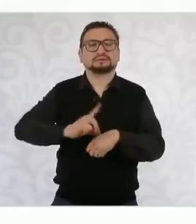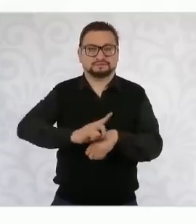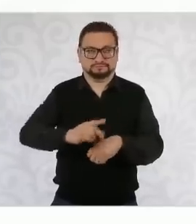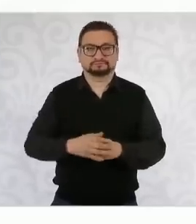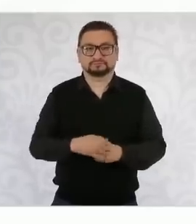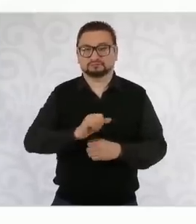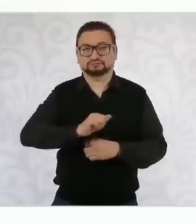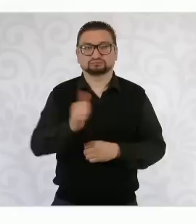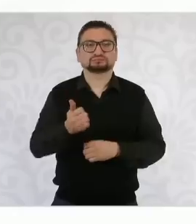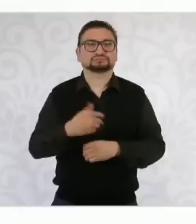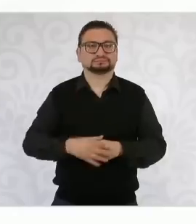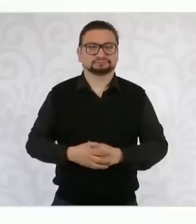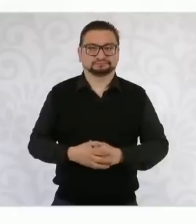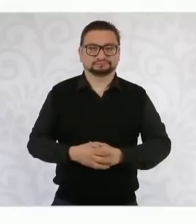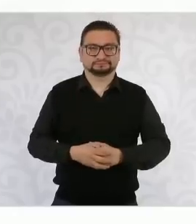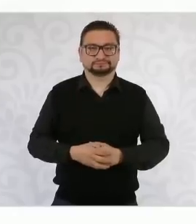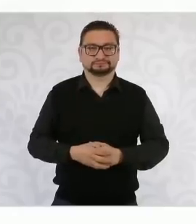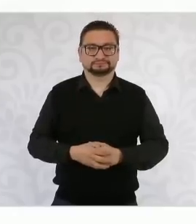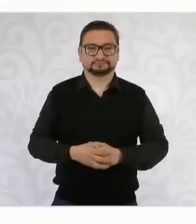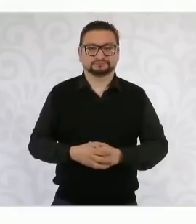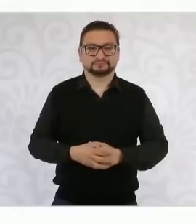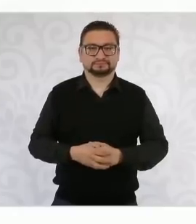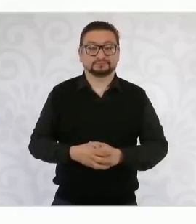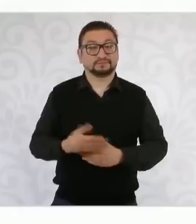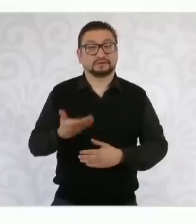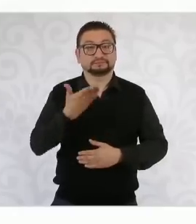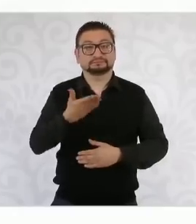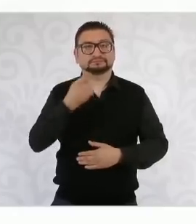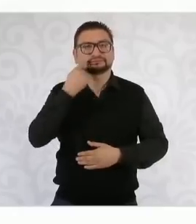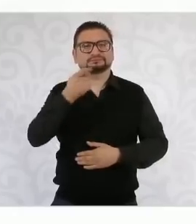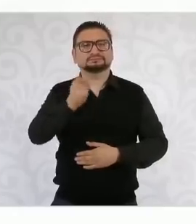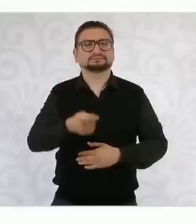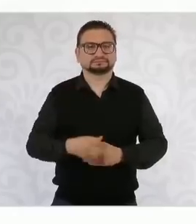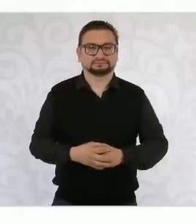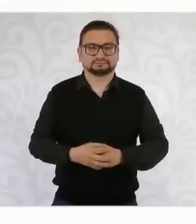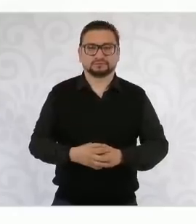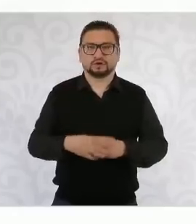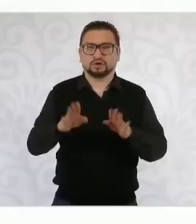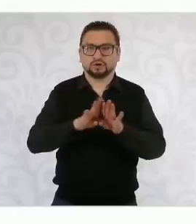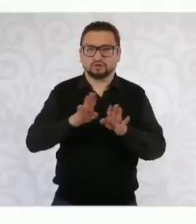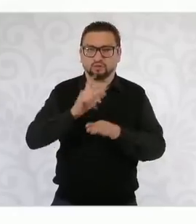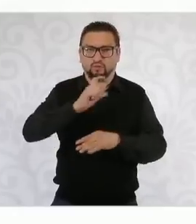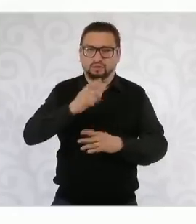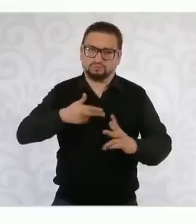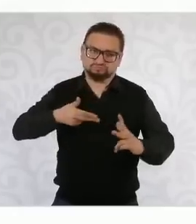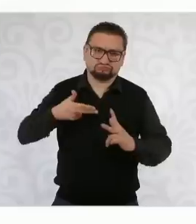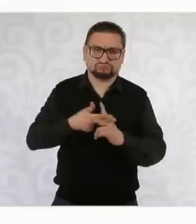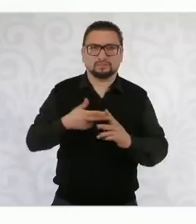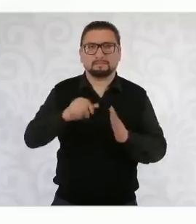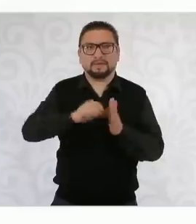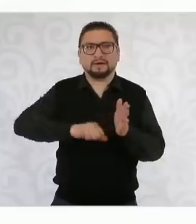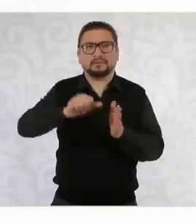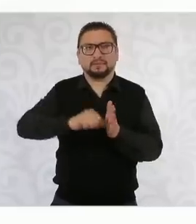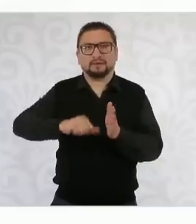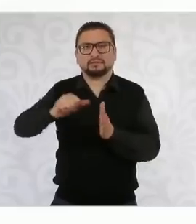por favor ahora respecto al comportamiento del homicidio doloso mes con mes durante 202